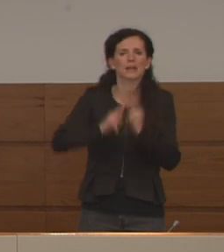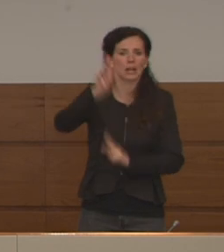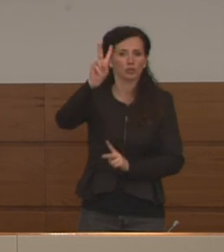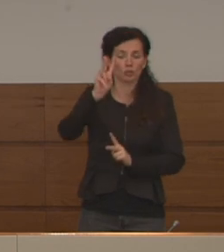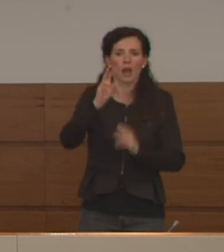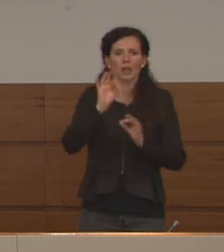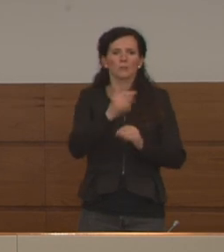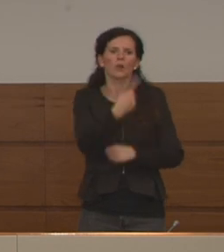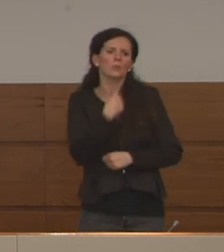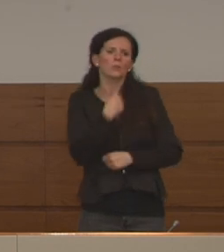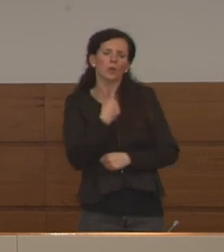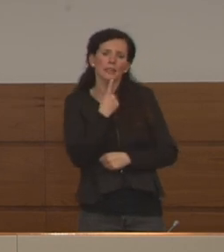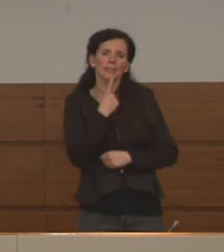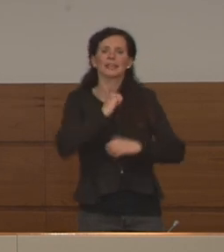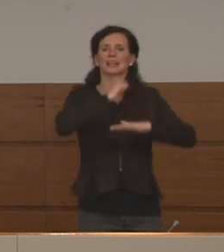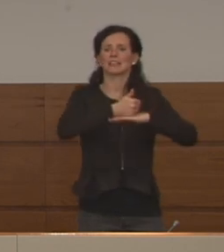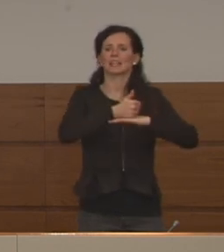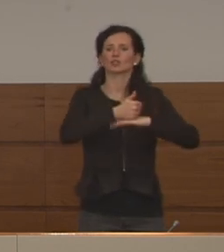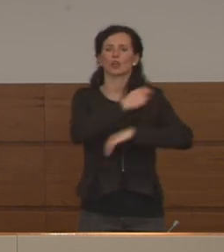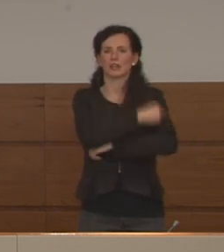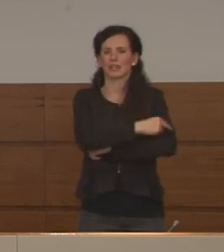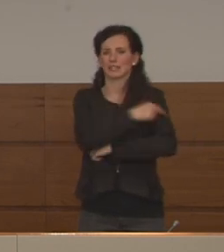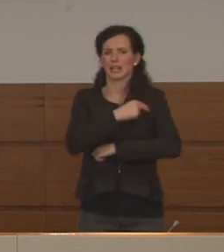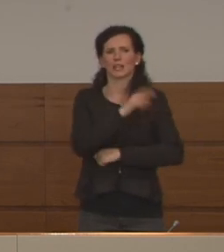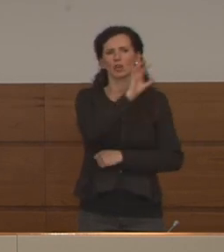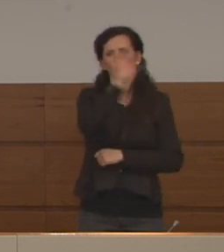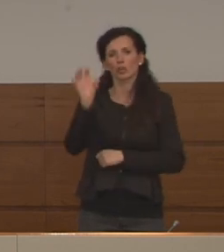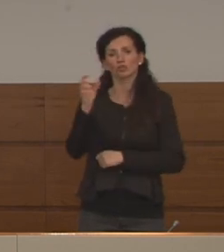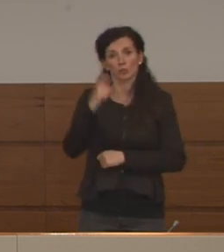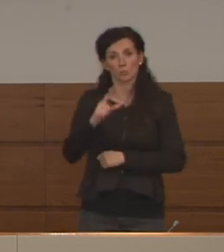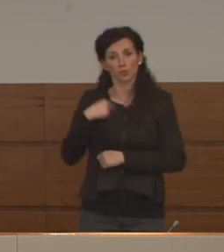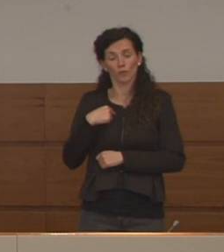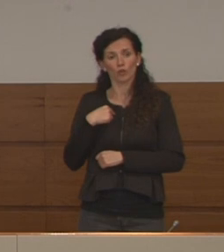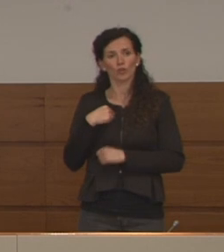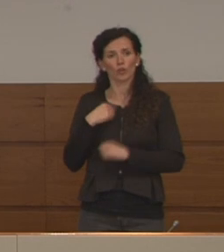Sanitari delle diverse Regioni con i quali io mi interfaccio per inviare il